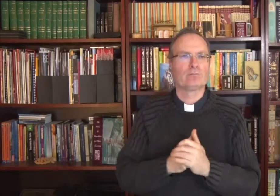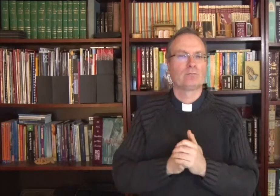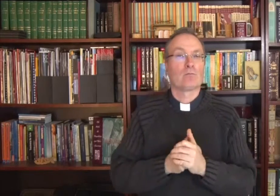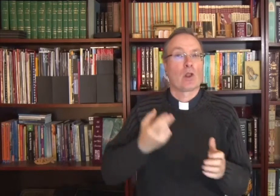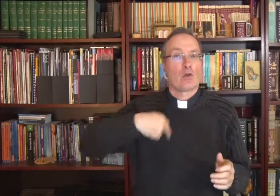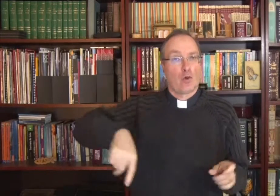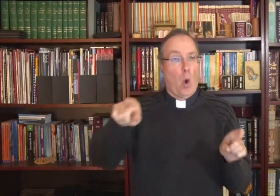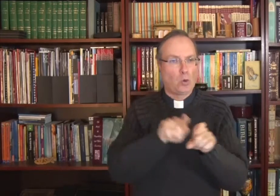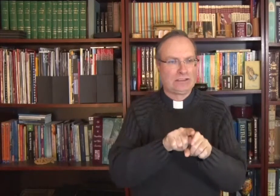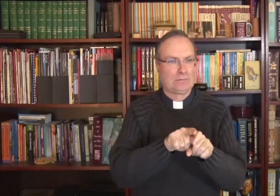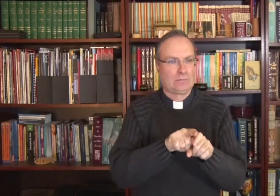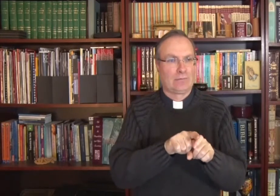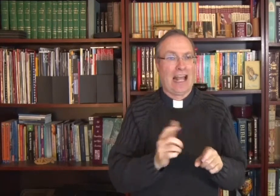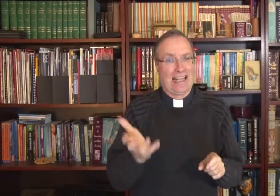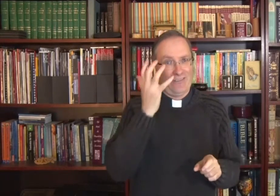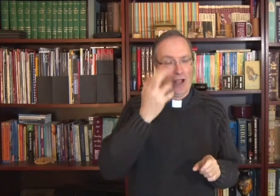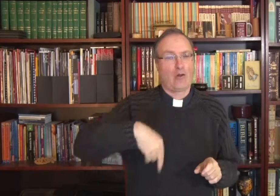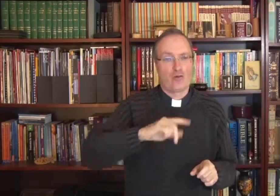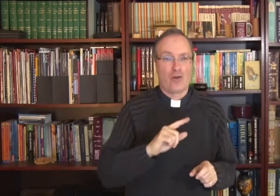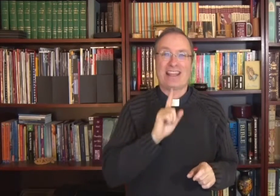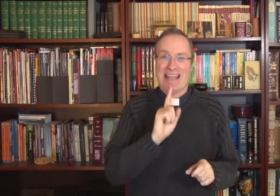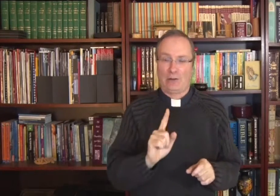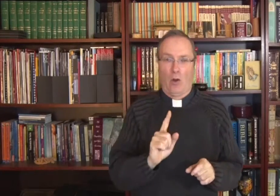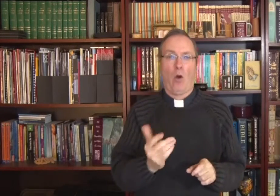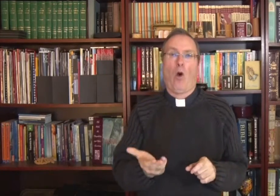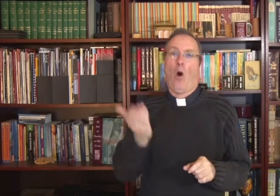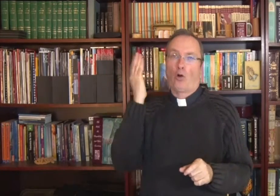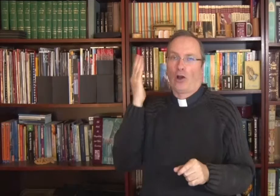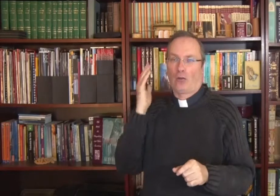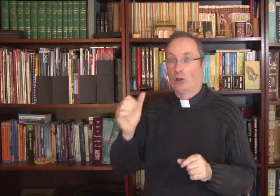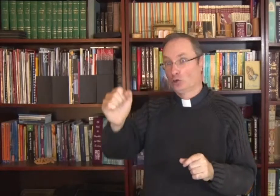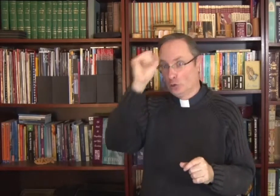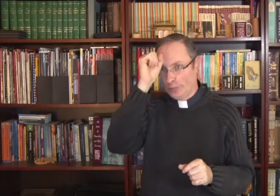Nous aussi, en effet, nous étions autrefois stupides,